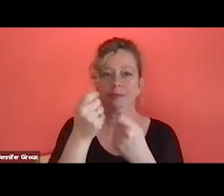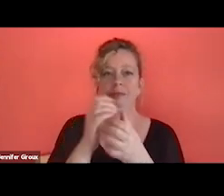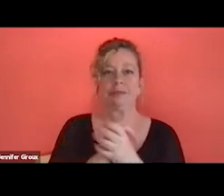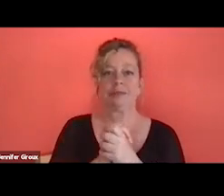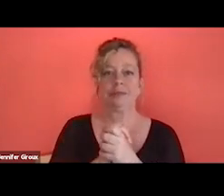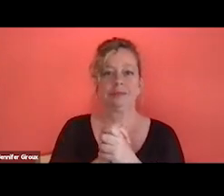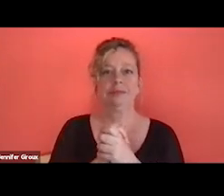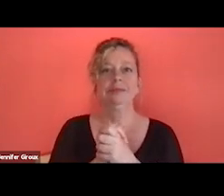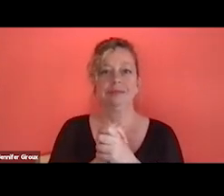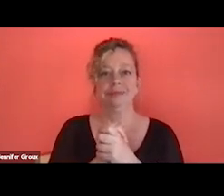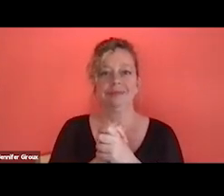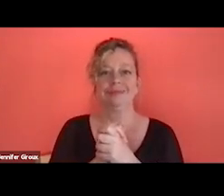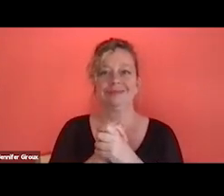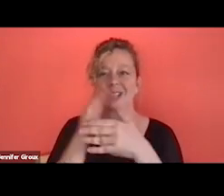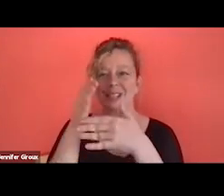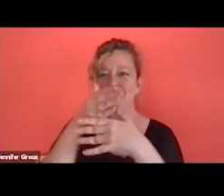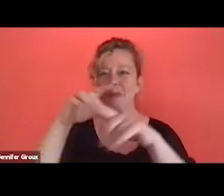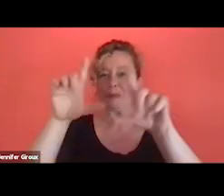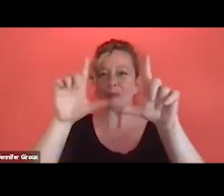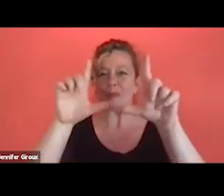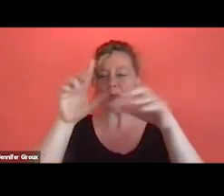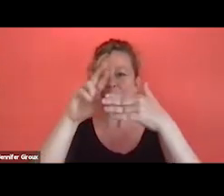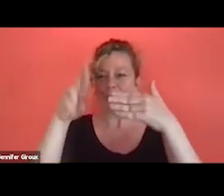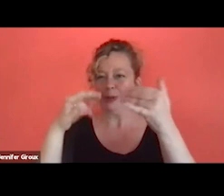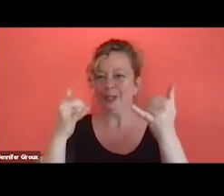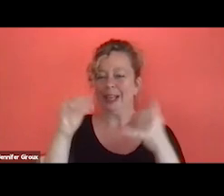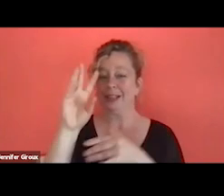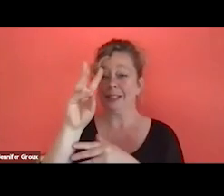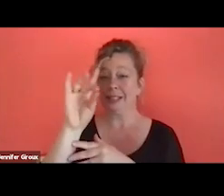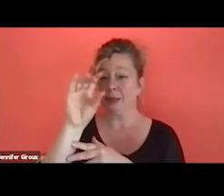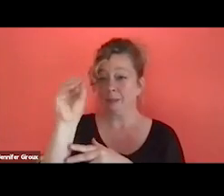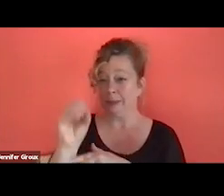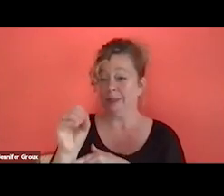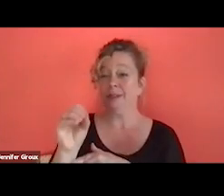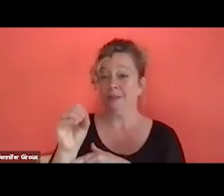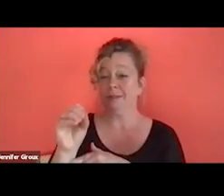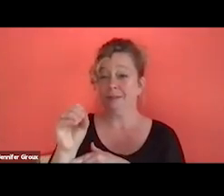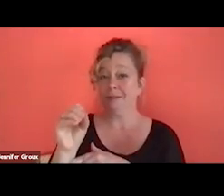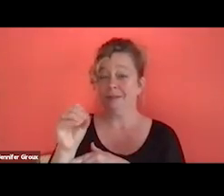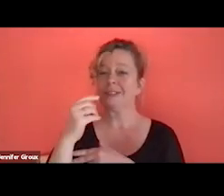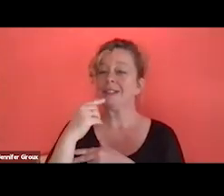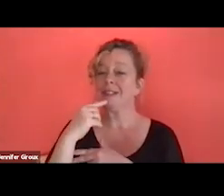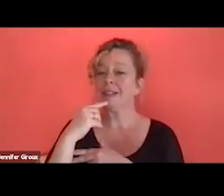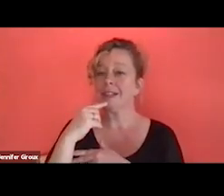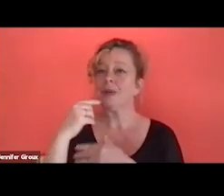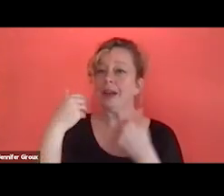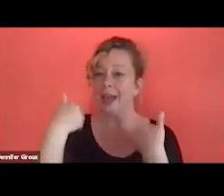Muy bien, estoy compartiendo los resultados. El 68% de ustedes dijo que ha experimentado o conoce a alguien